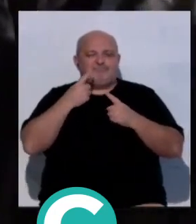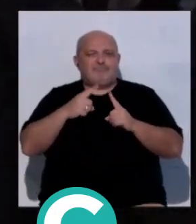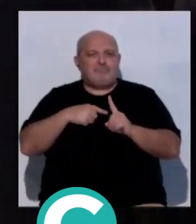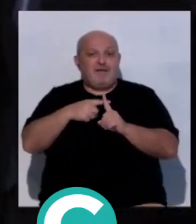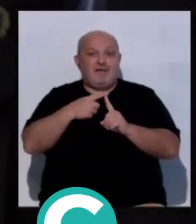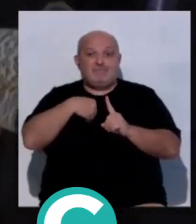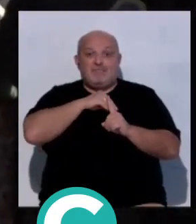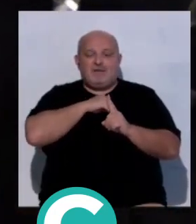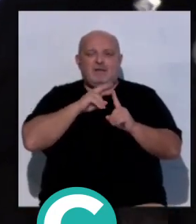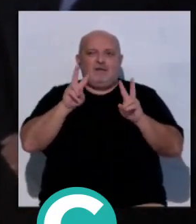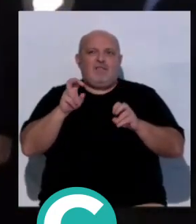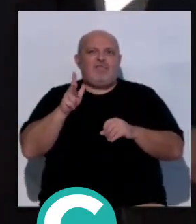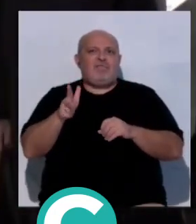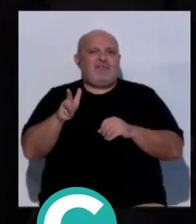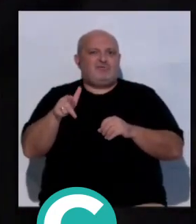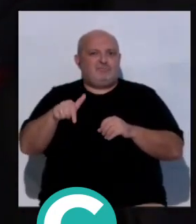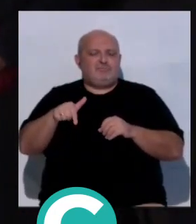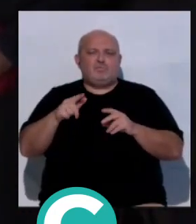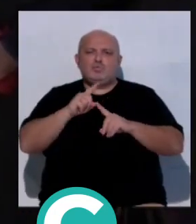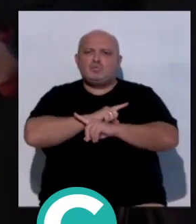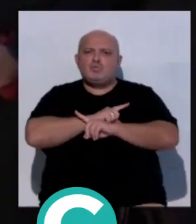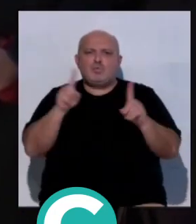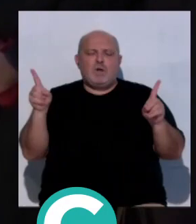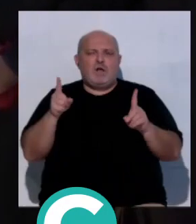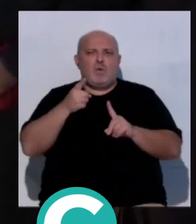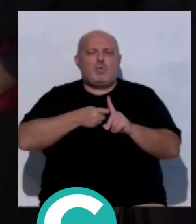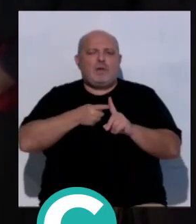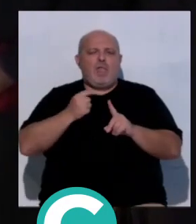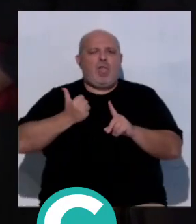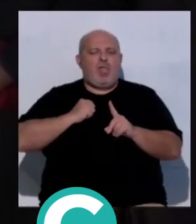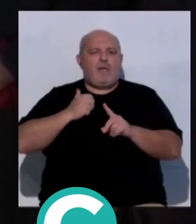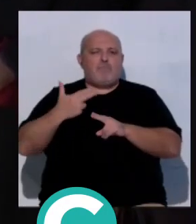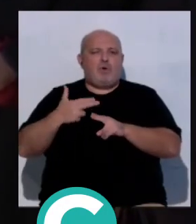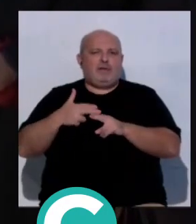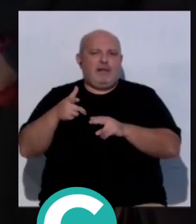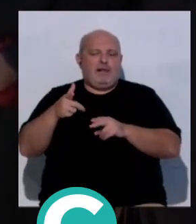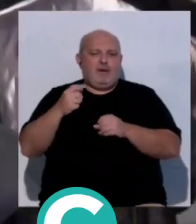España que es un estado de derecho nunca se ha instrumentalizado la justicia políticamente un